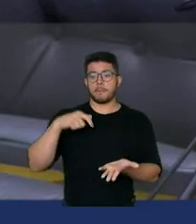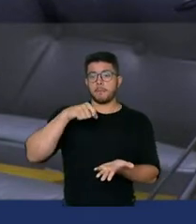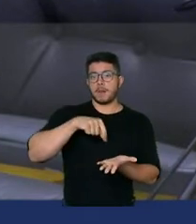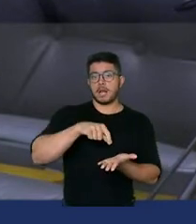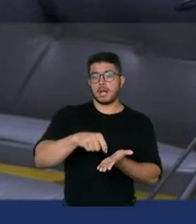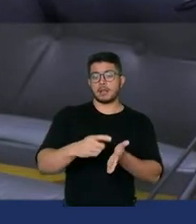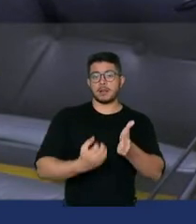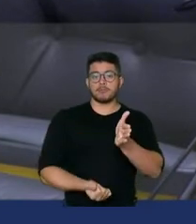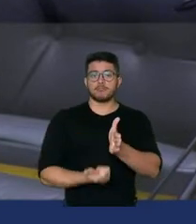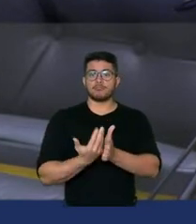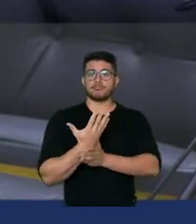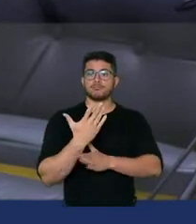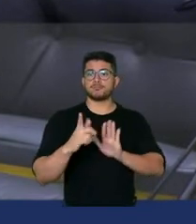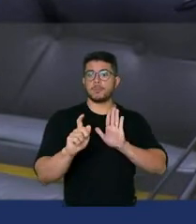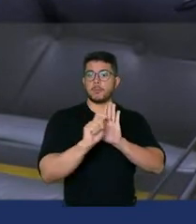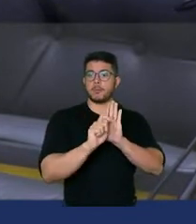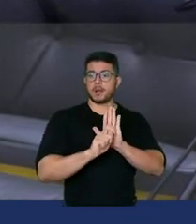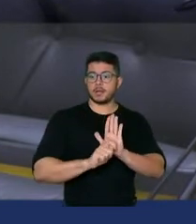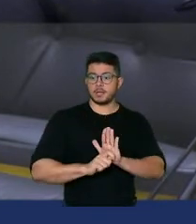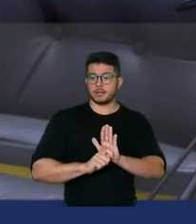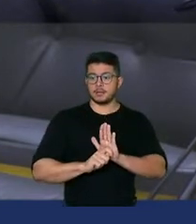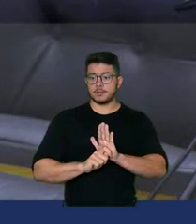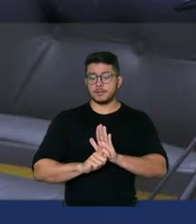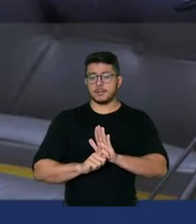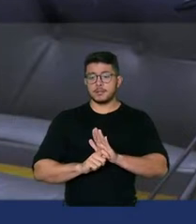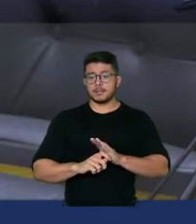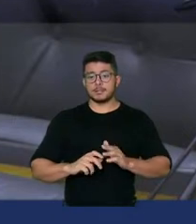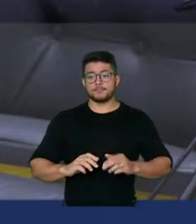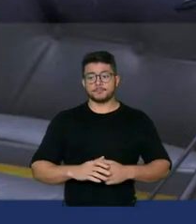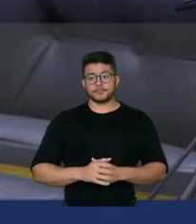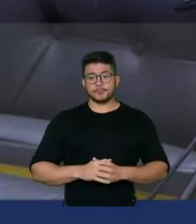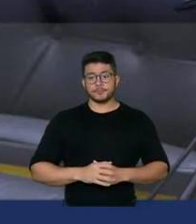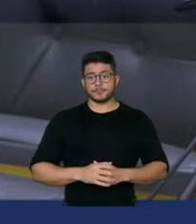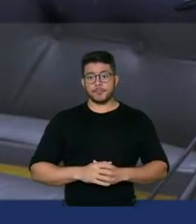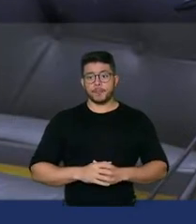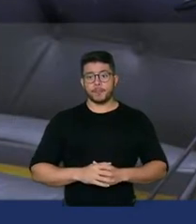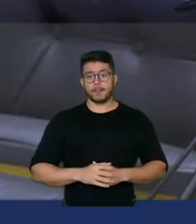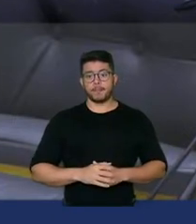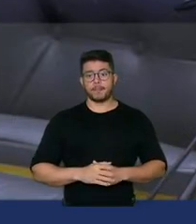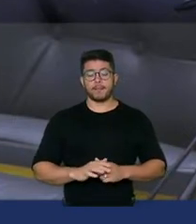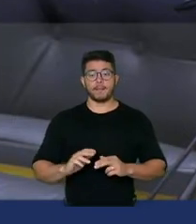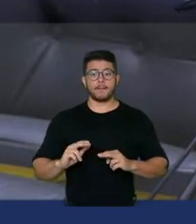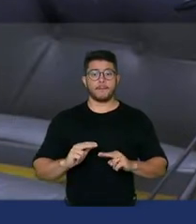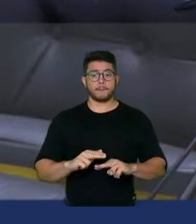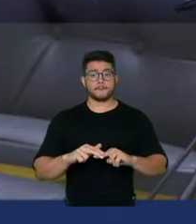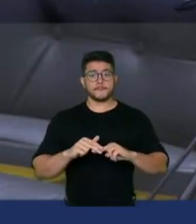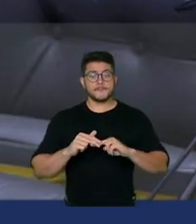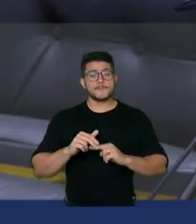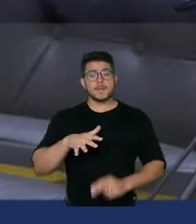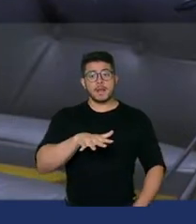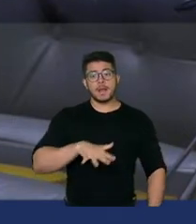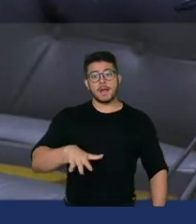PRECISA DE MARCO REGULATÓRIO DE PLANTIO DE MACONHA NO BRASIL ATÉ PORQUE PARA RESOLVER O PROBLEMA, NA MINHA AVALIAÇÃO NÃO É MAIOR DO